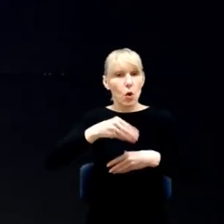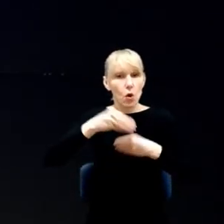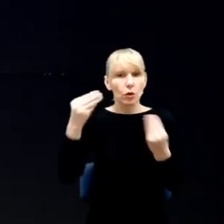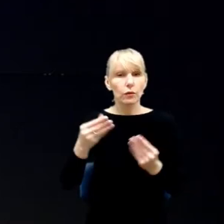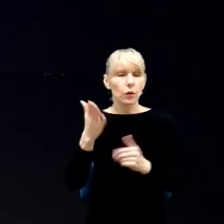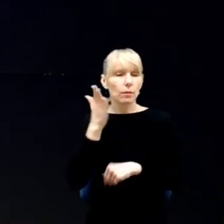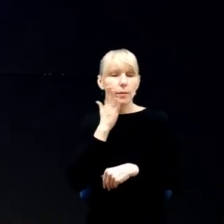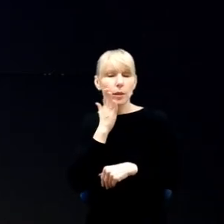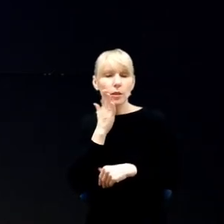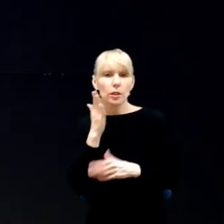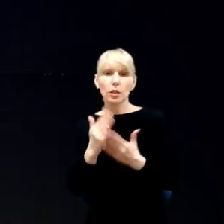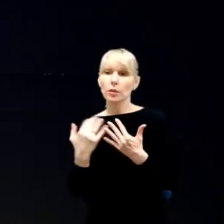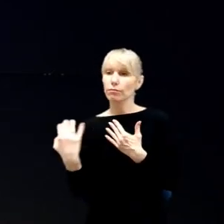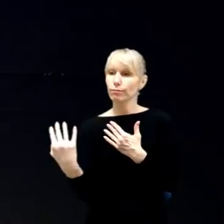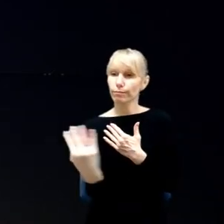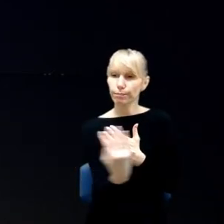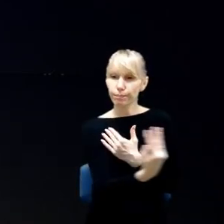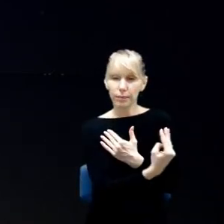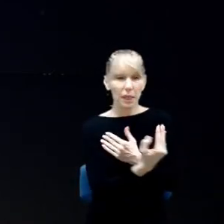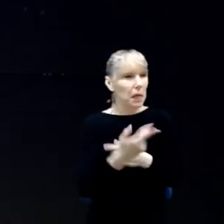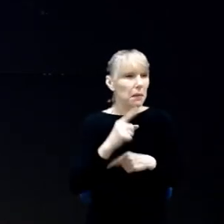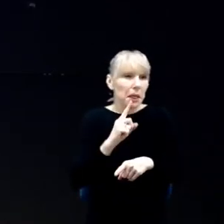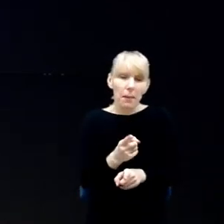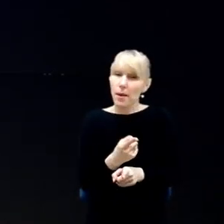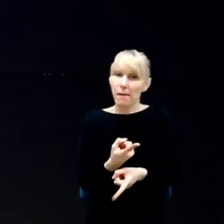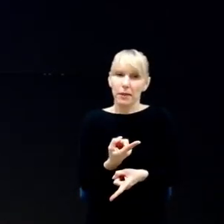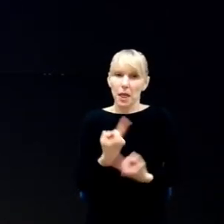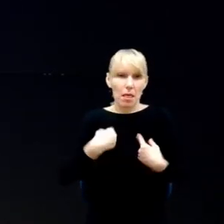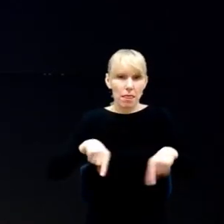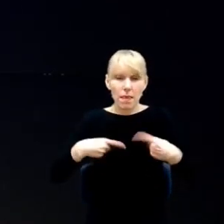nie był takim kluczowym problemem.